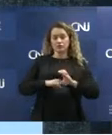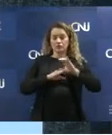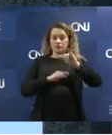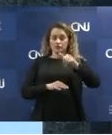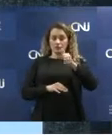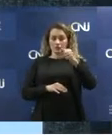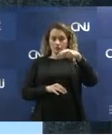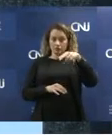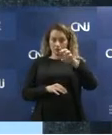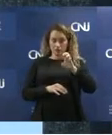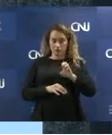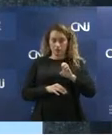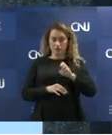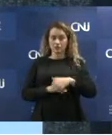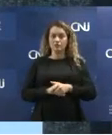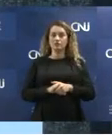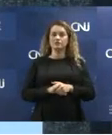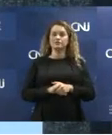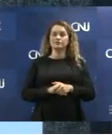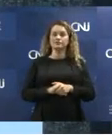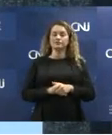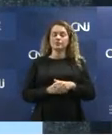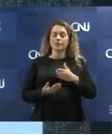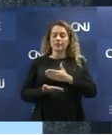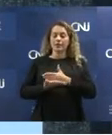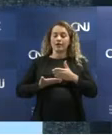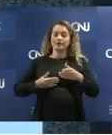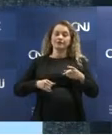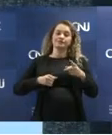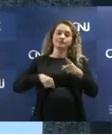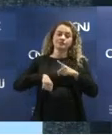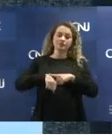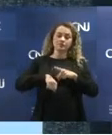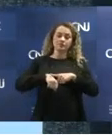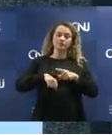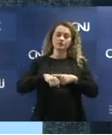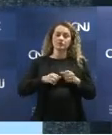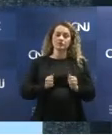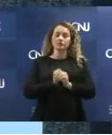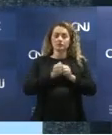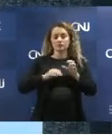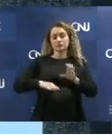com o prazo de nomeação do conselheiro. Vacância e o provimento do cargo.